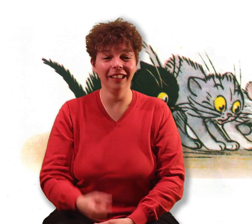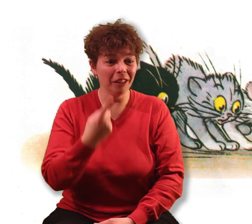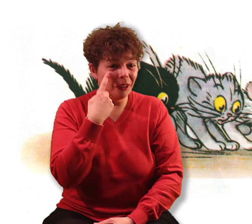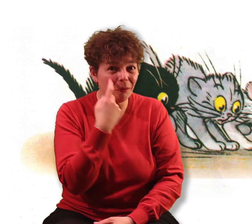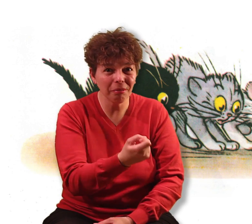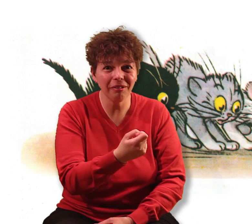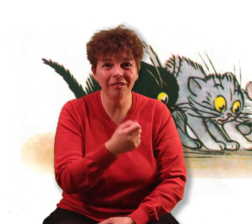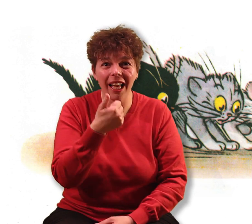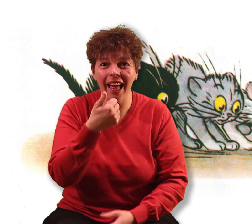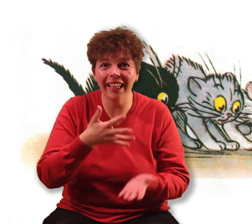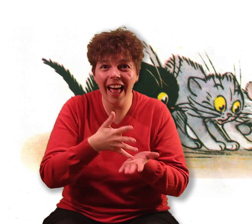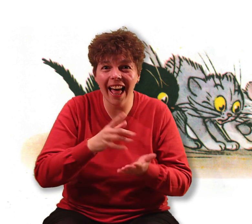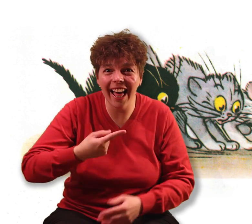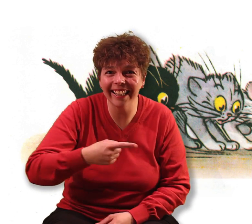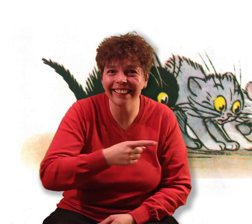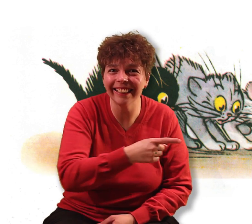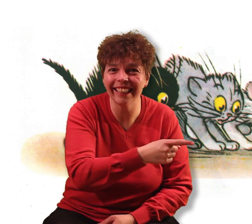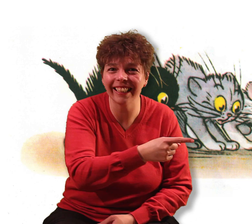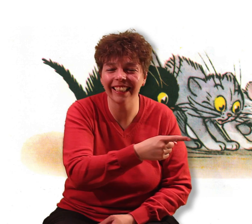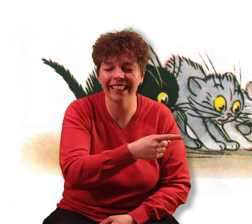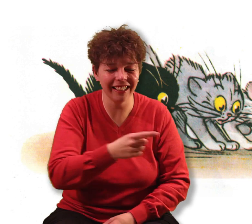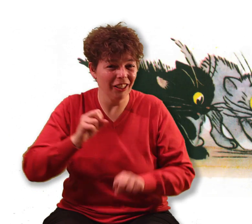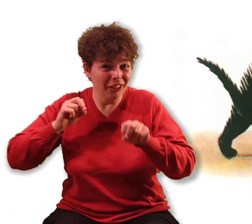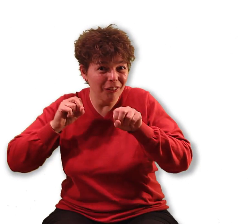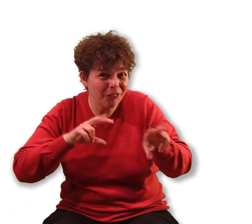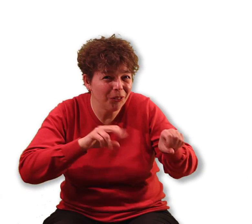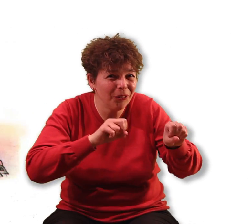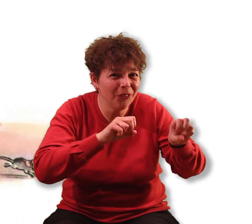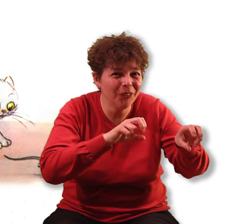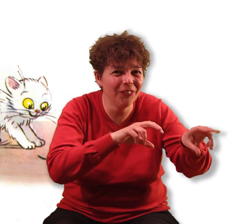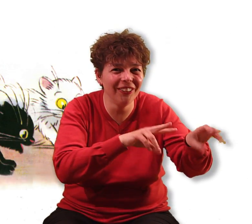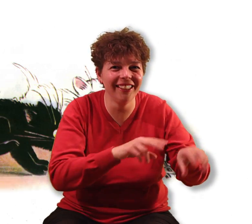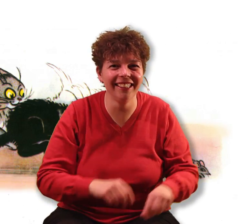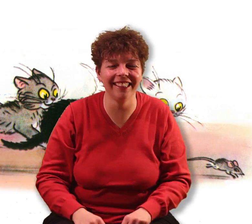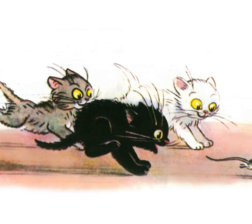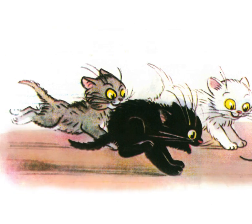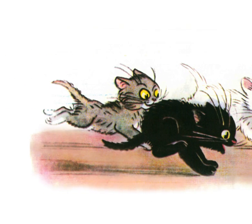meglátott egy egeret, és utána futottak.